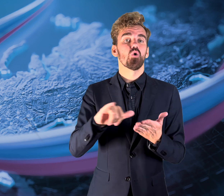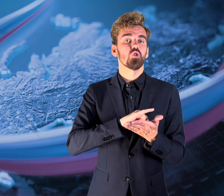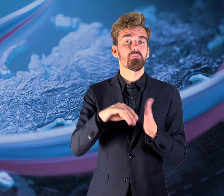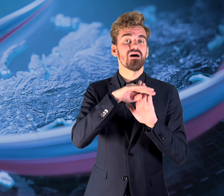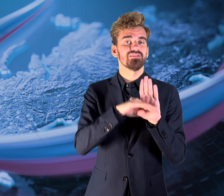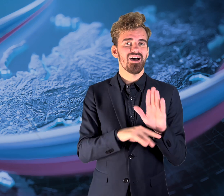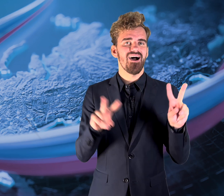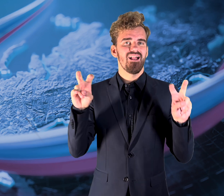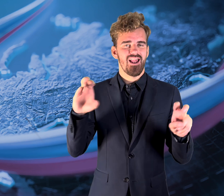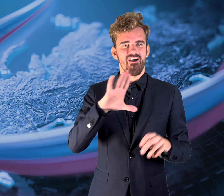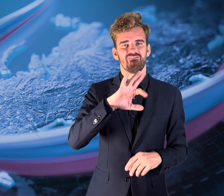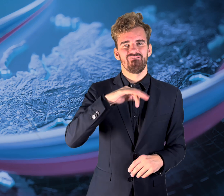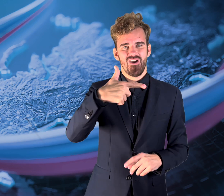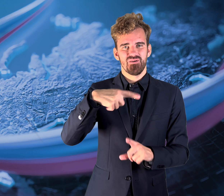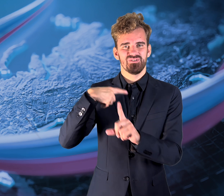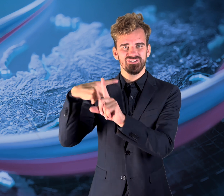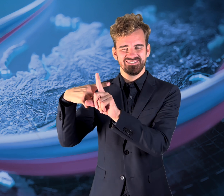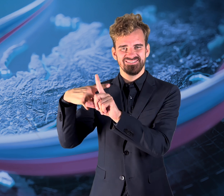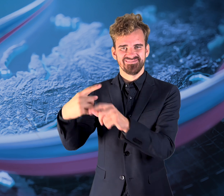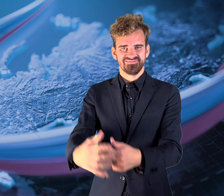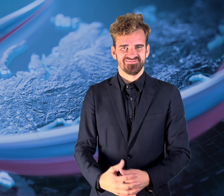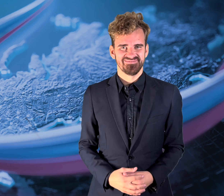и на YouTube канале «ВОГ плюс».